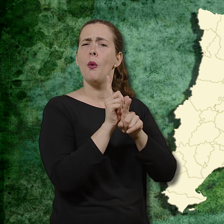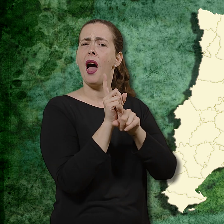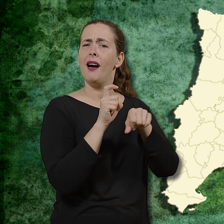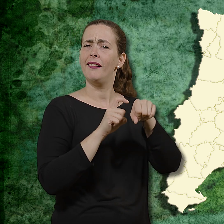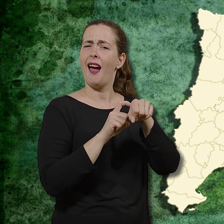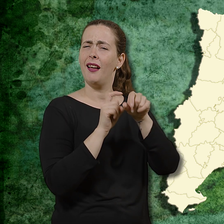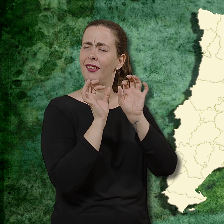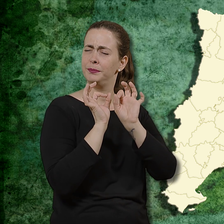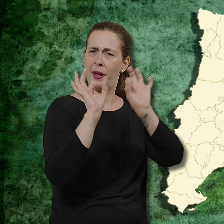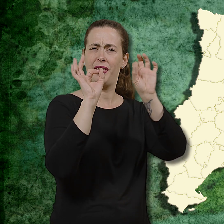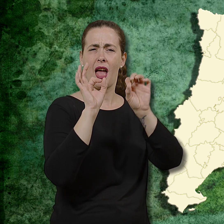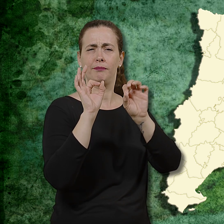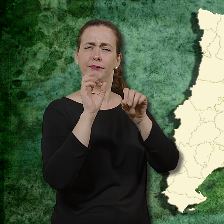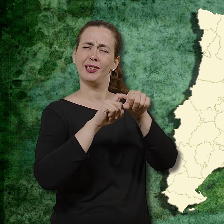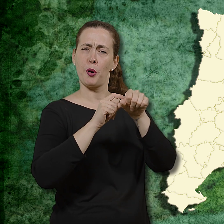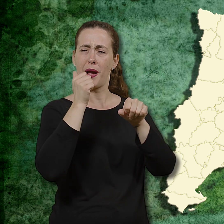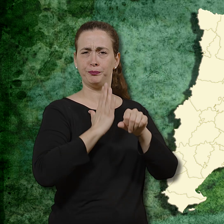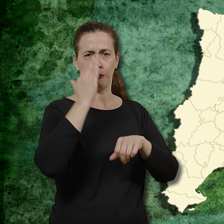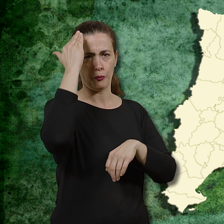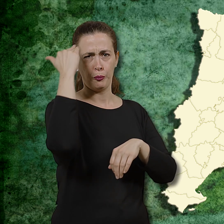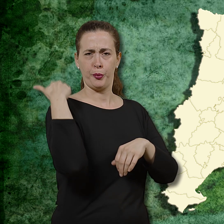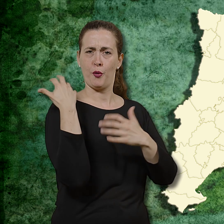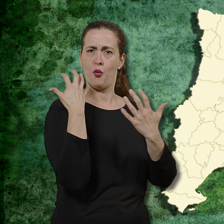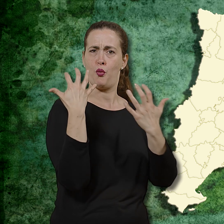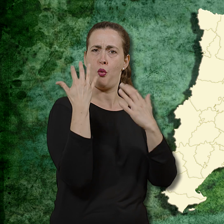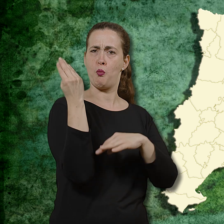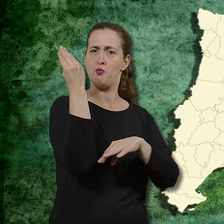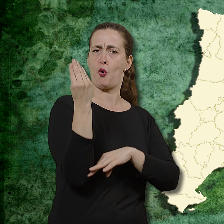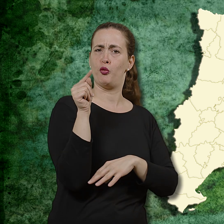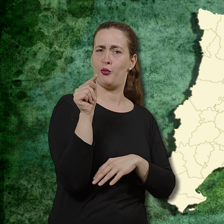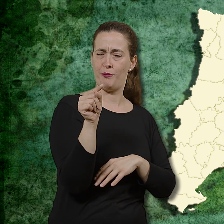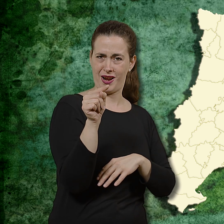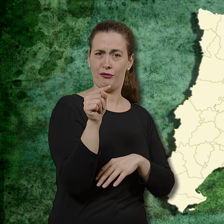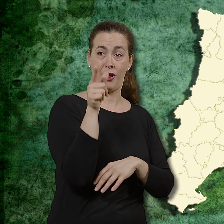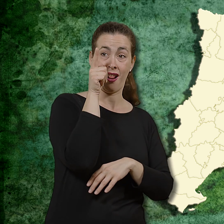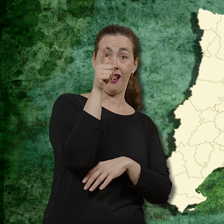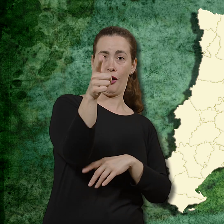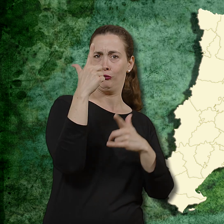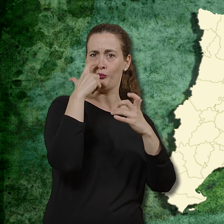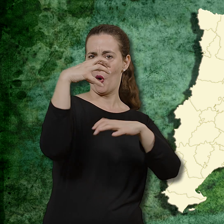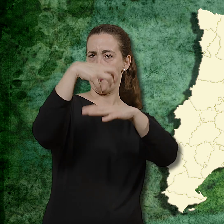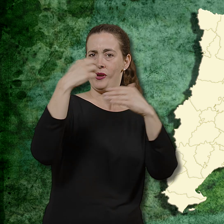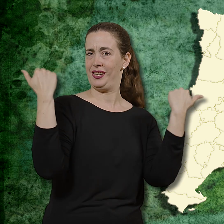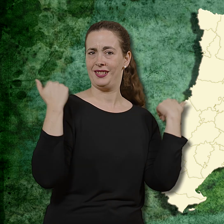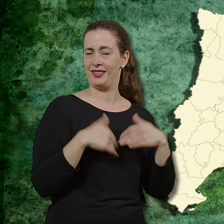i té un especial caràcter de vila monumental que s'aprecia des de lluny,